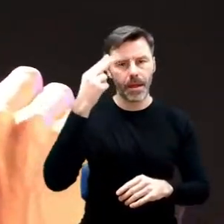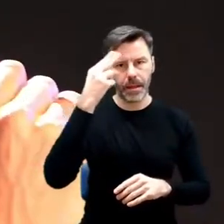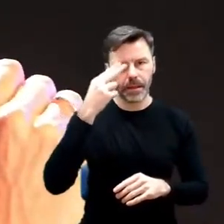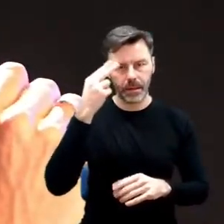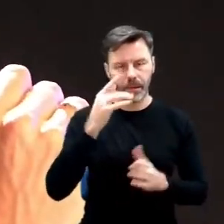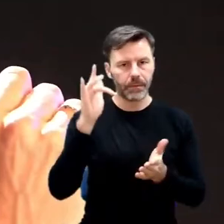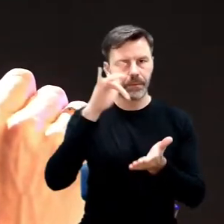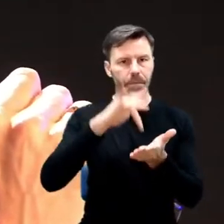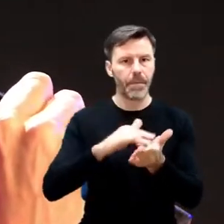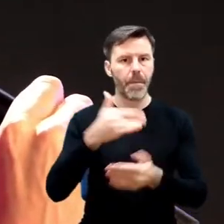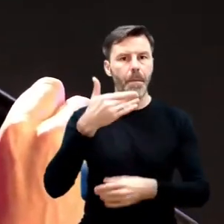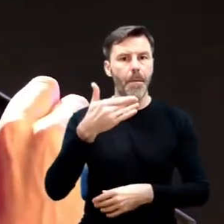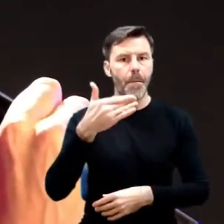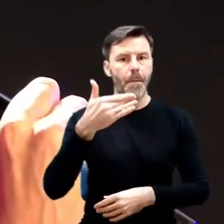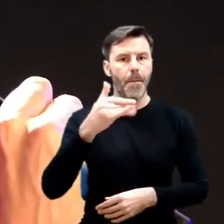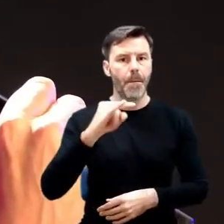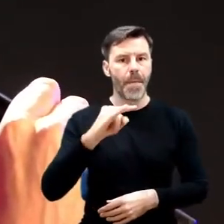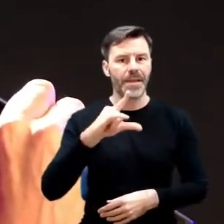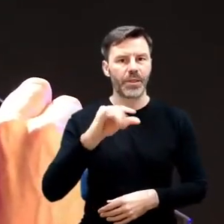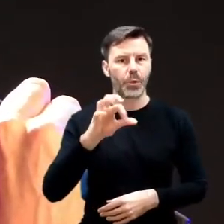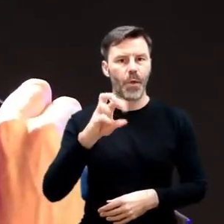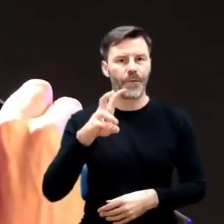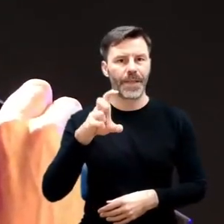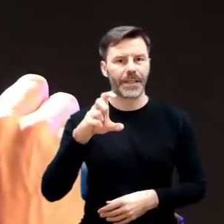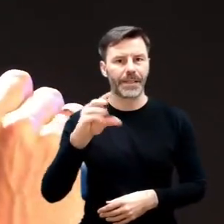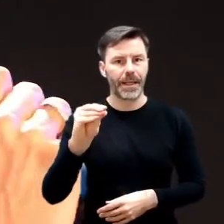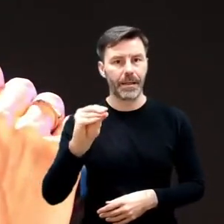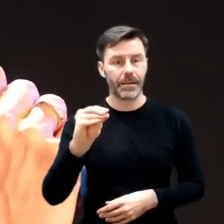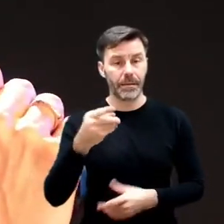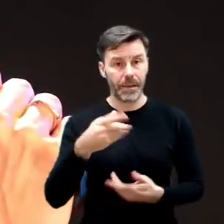Dokładnie tak. Zresztą ulotki pozwoliłam sobie przynieść, także są